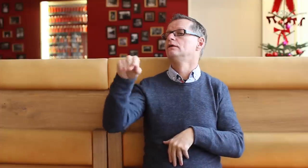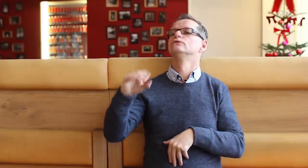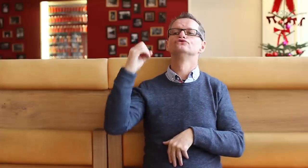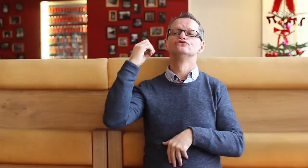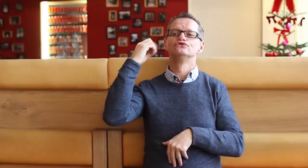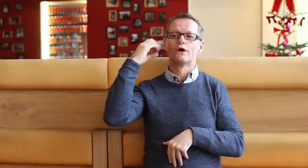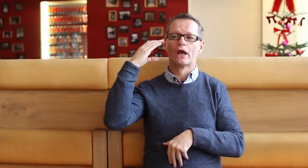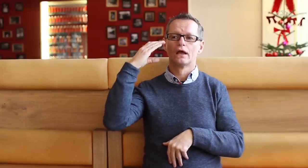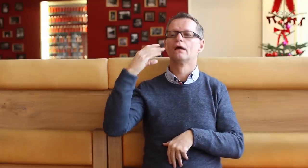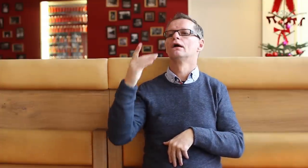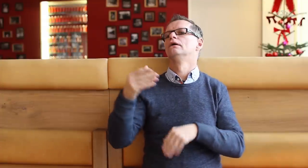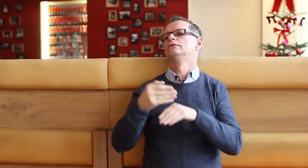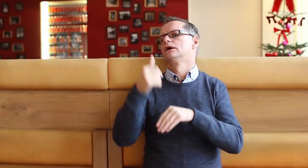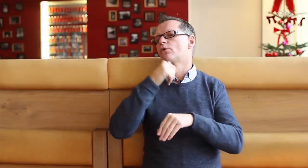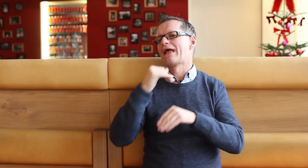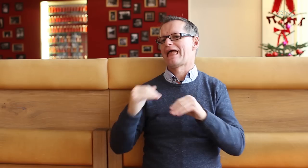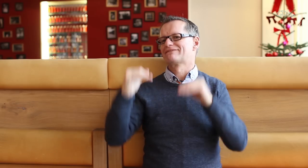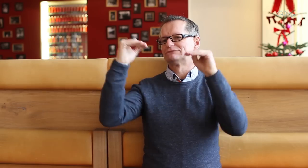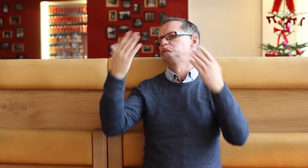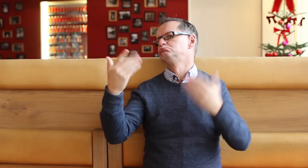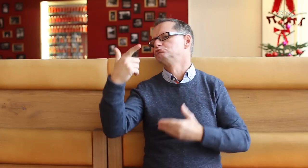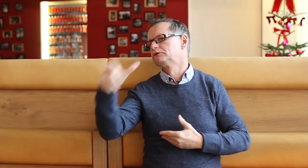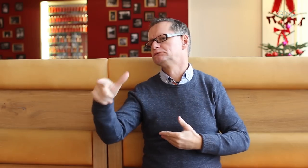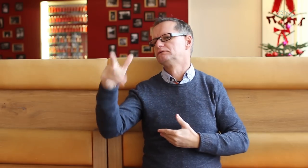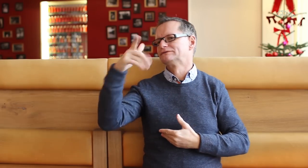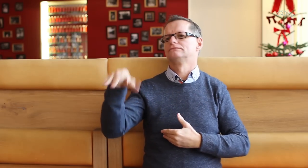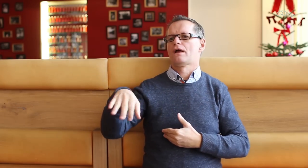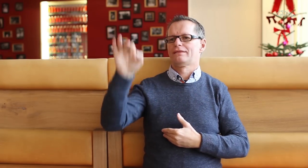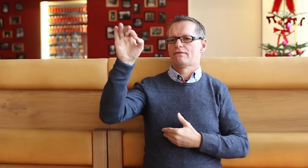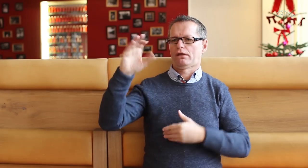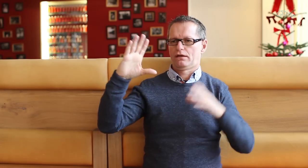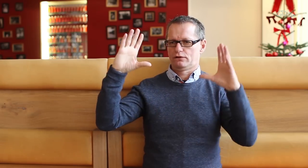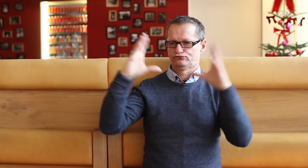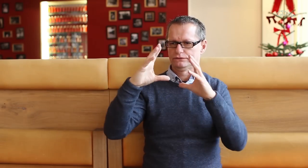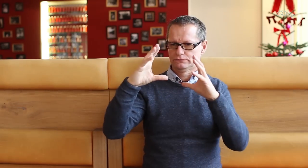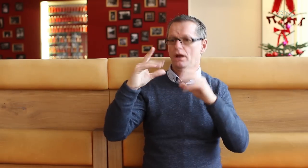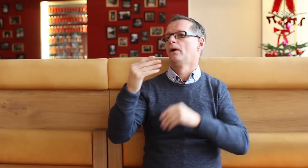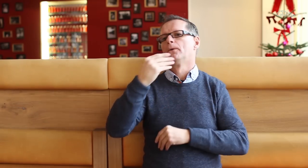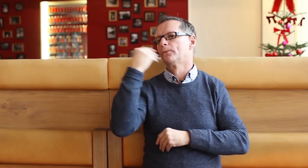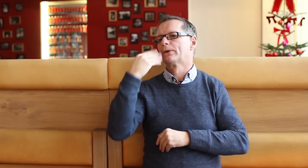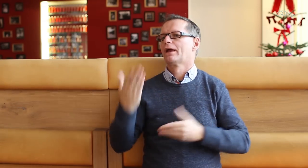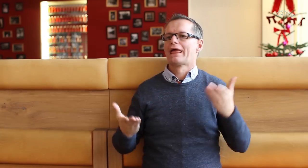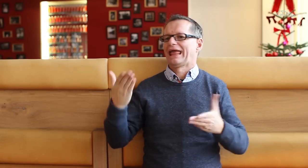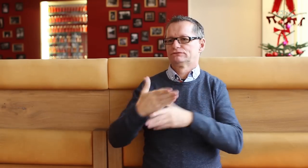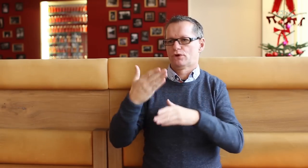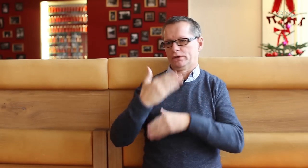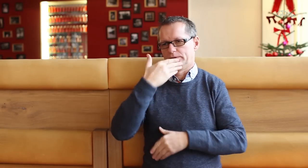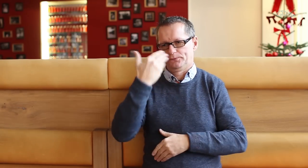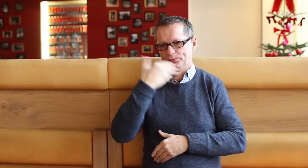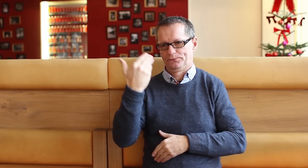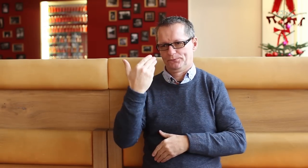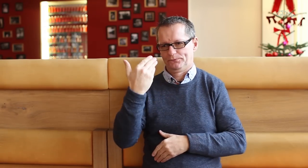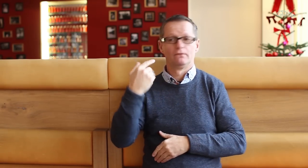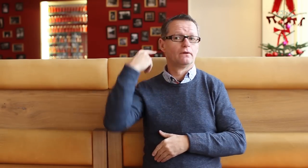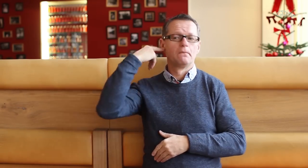Bei den Schwerhörigen fängt das Usher-Syndrom mit 20, 25 Jahren an. Sie haben keine Gleichgewichtsstörungen.